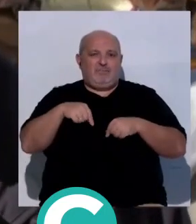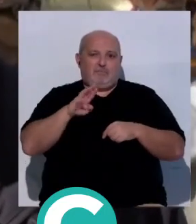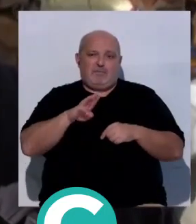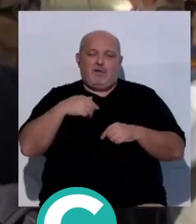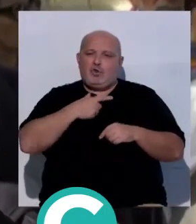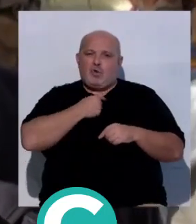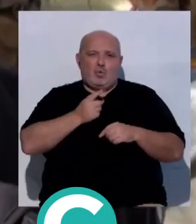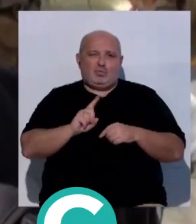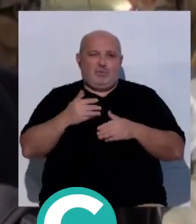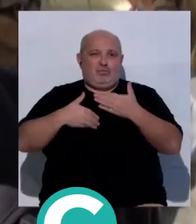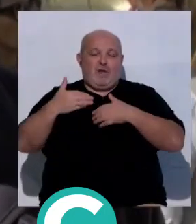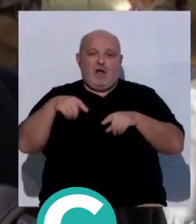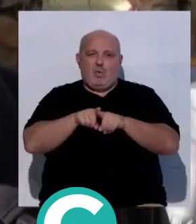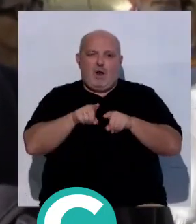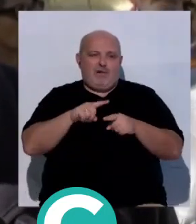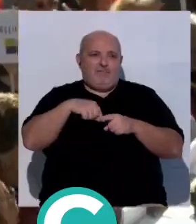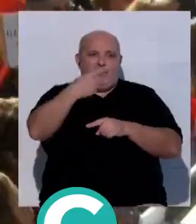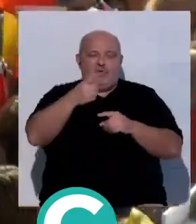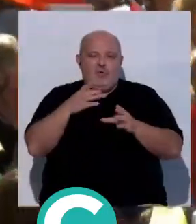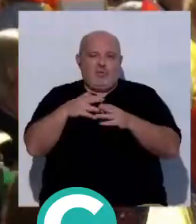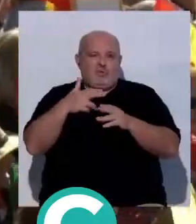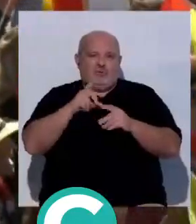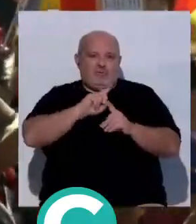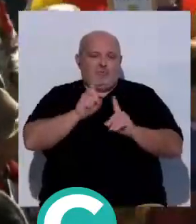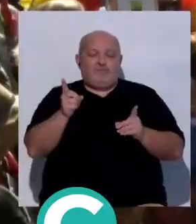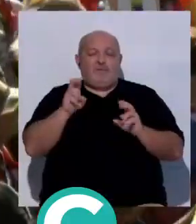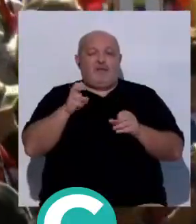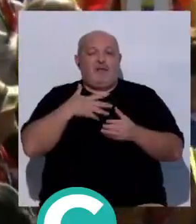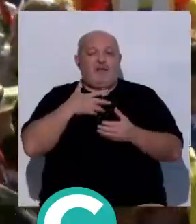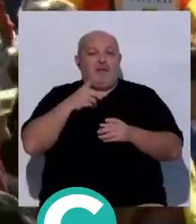gusta no nos gustaban antes no nos gusta ahora los datos de participación en esta protesta ofrecidos